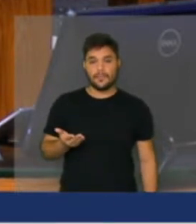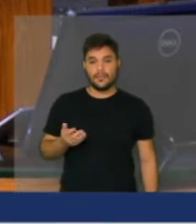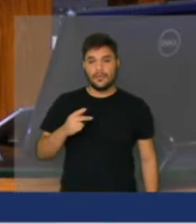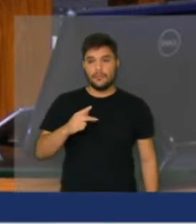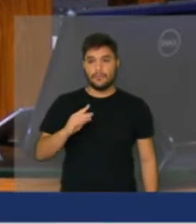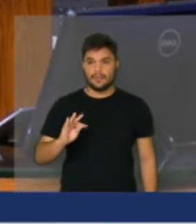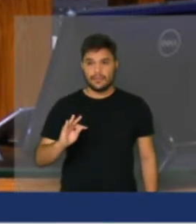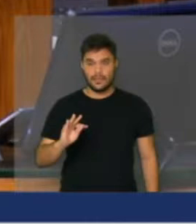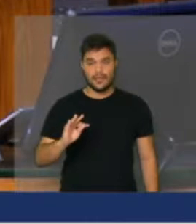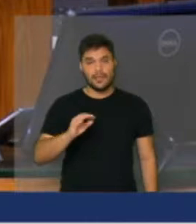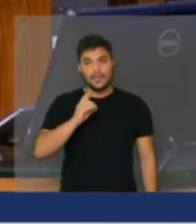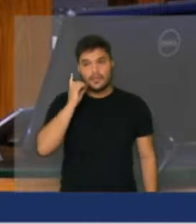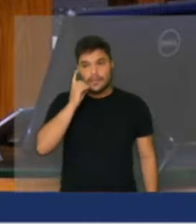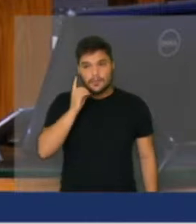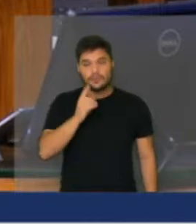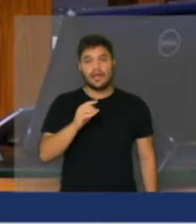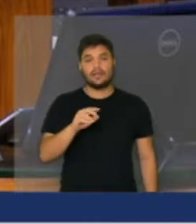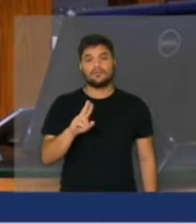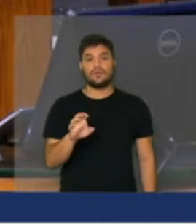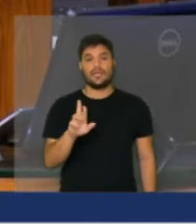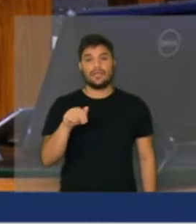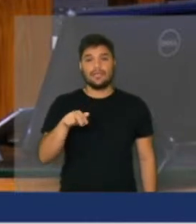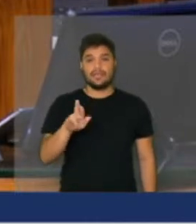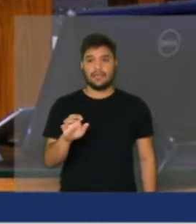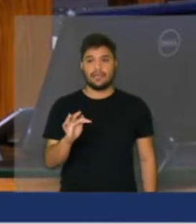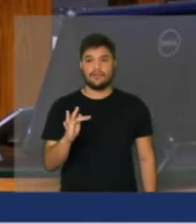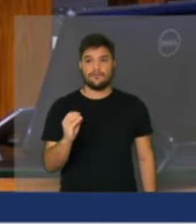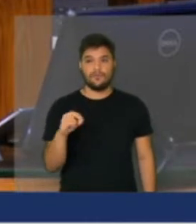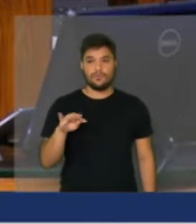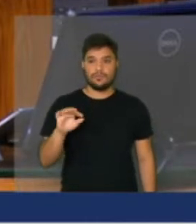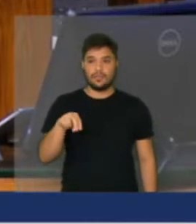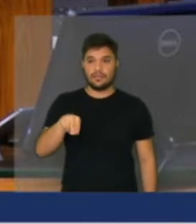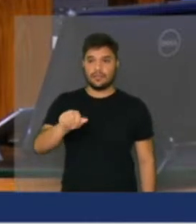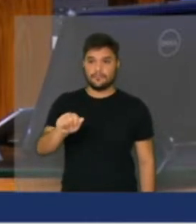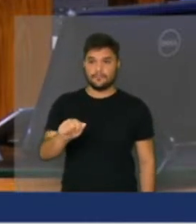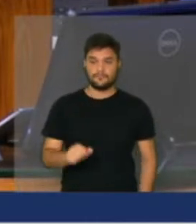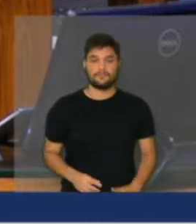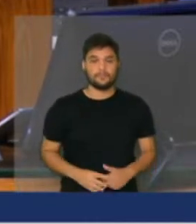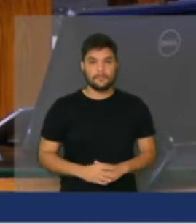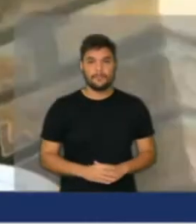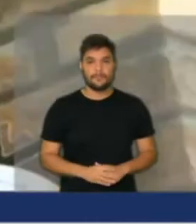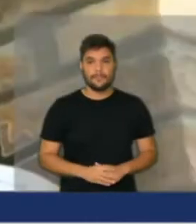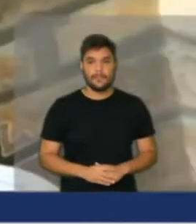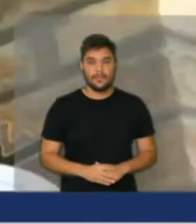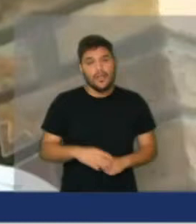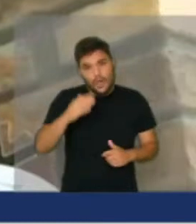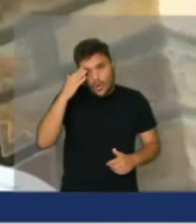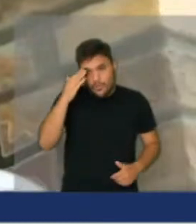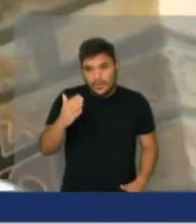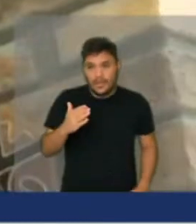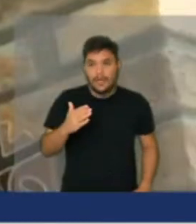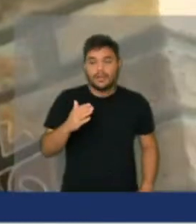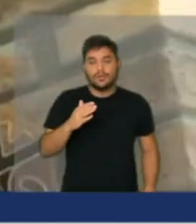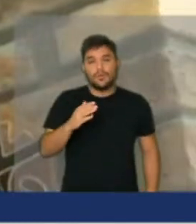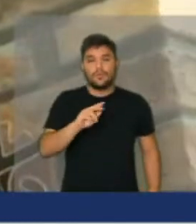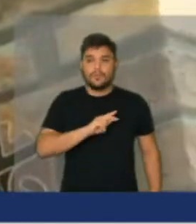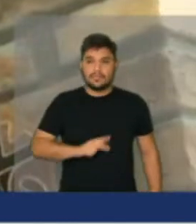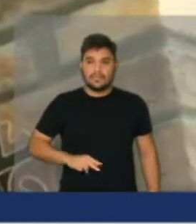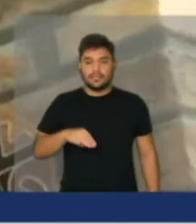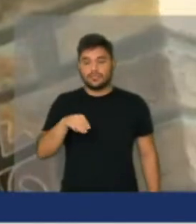HENRIQUE FONTANA. [DEPUTADO]: OBRIGADO PRESIDENTE MARCELO, CUMPRIMENTAR OS COLEGAS